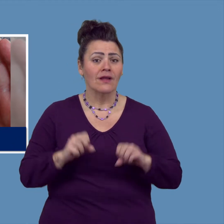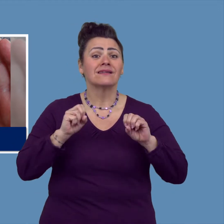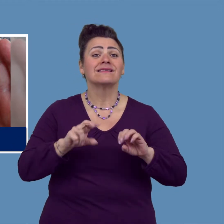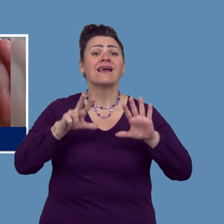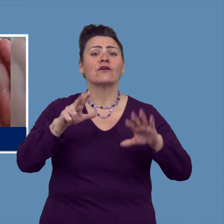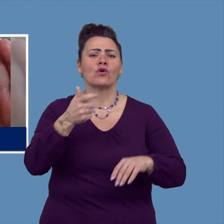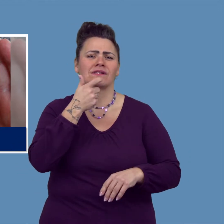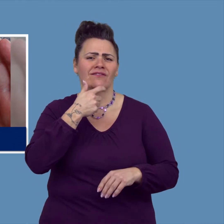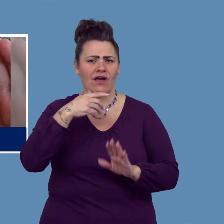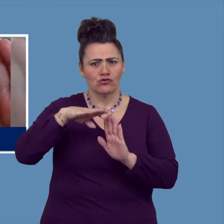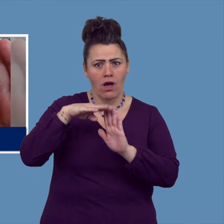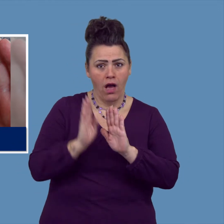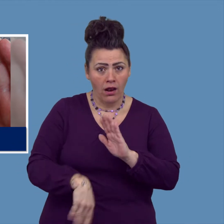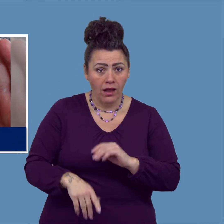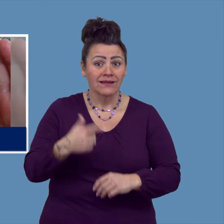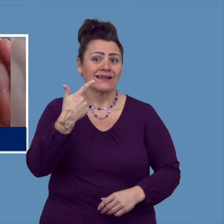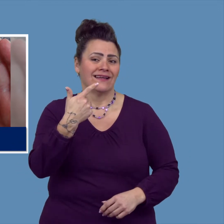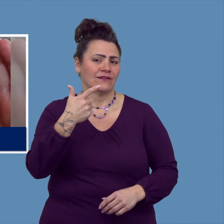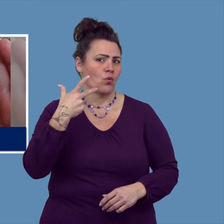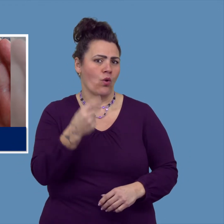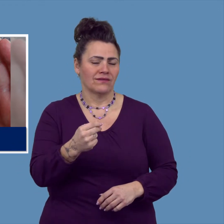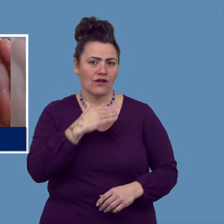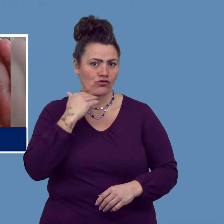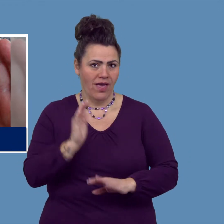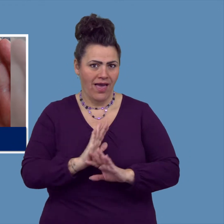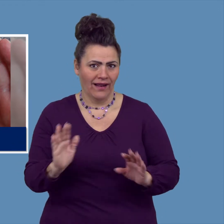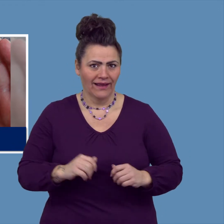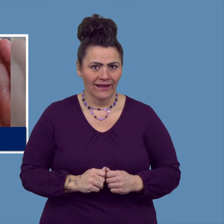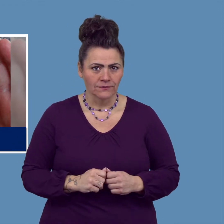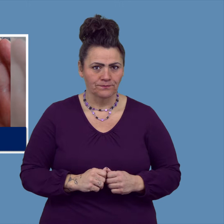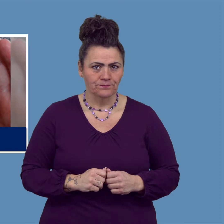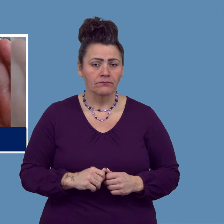A 18 éven aluliaknál a két oltás elegendő.